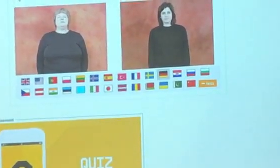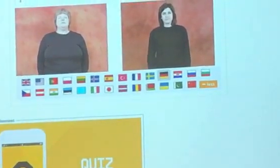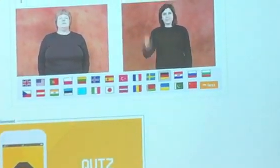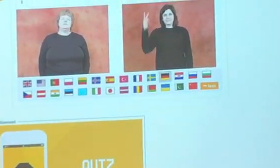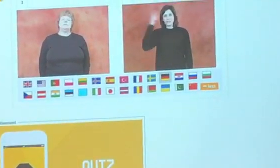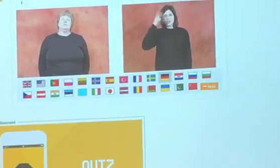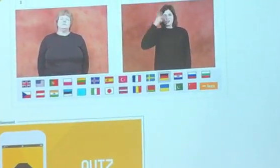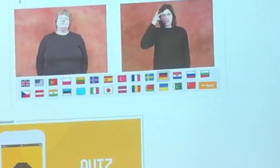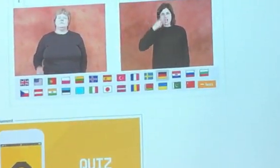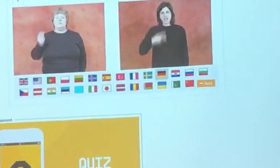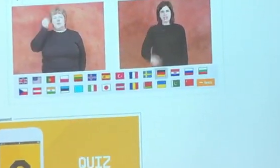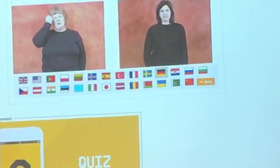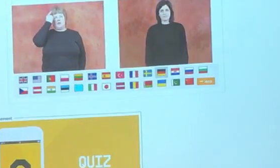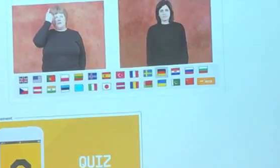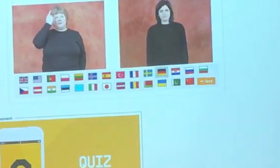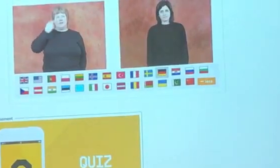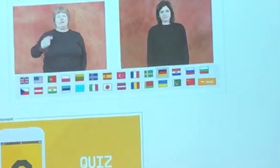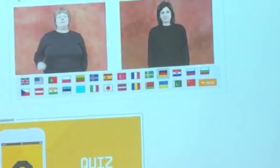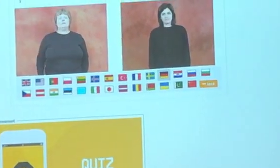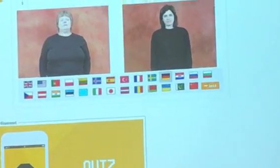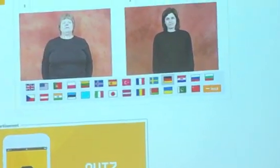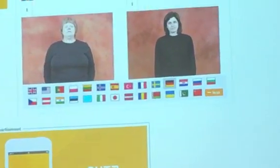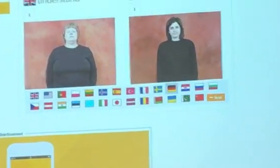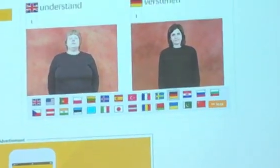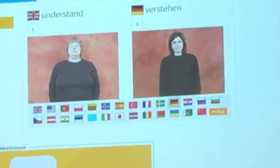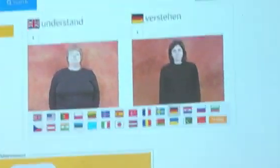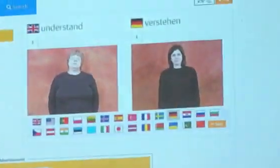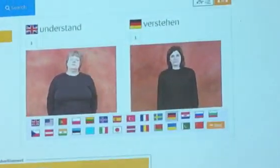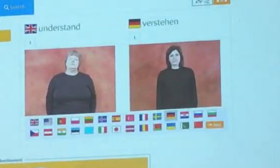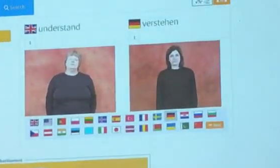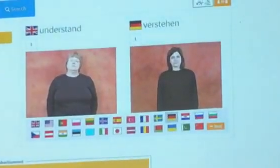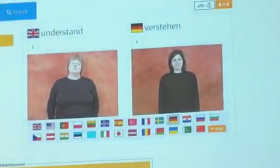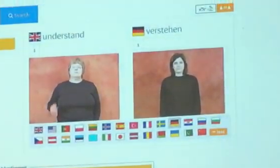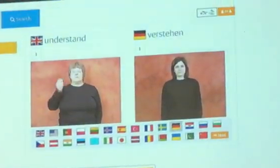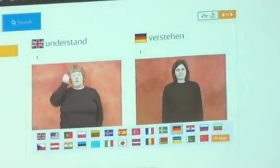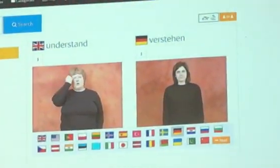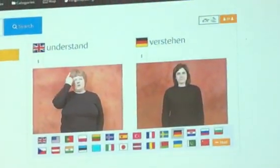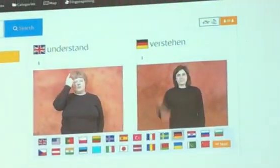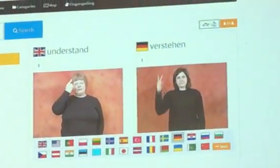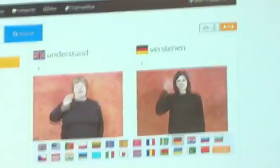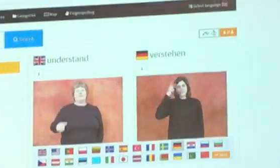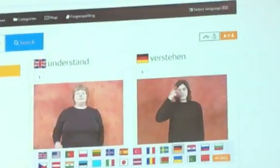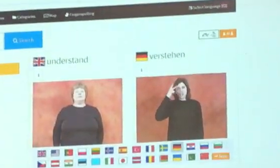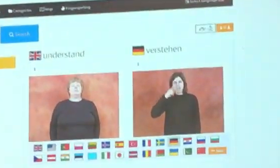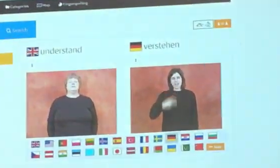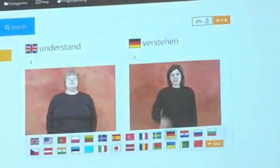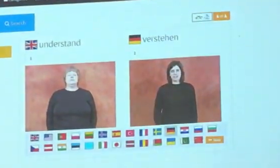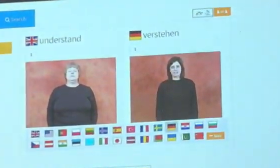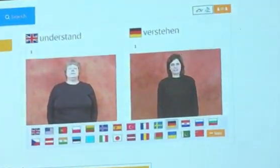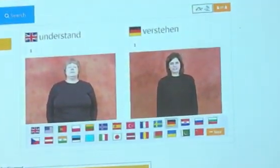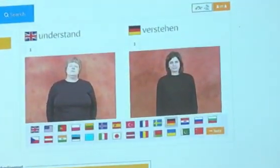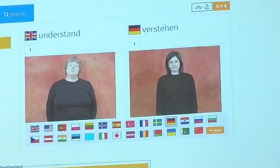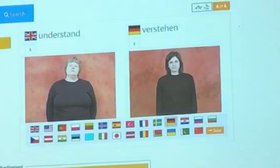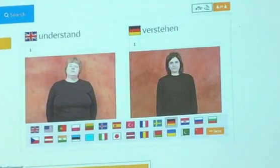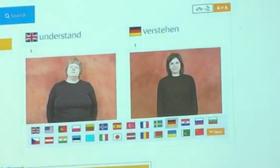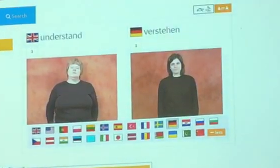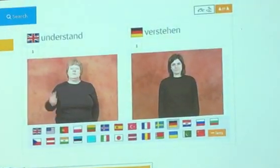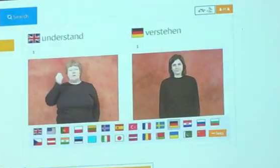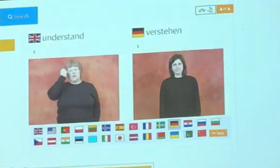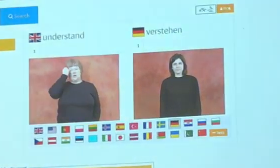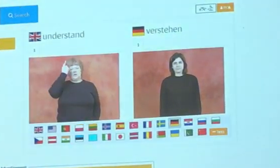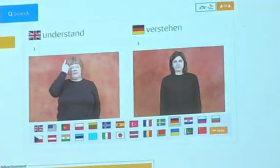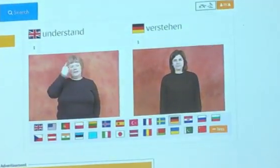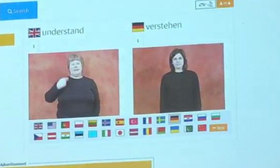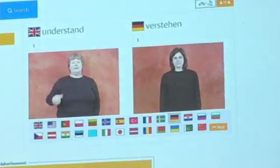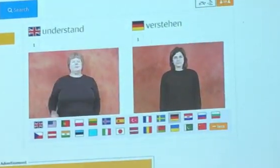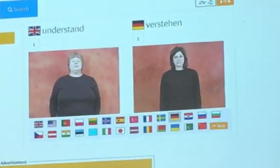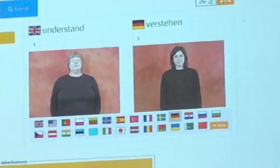sondern auch mit 'ver-', das heißt, sie ist mit der gesprochenen Sprache verbunden.